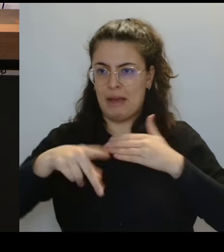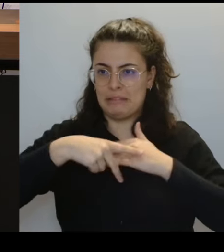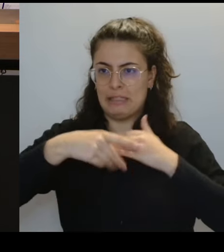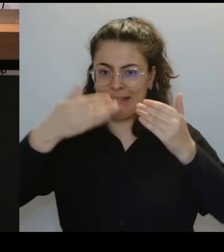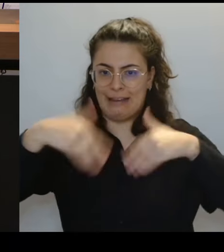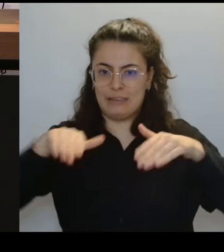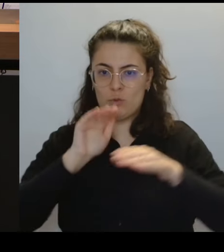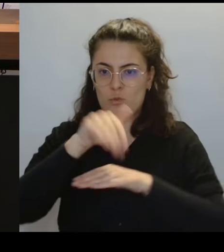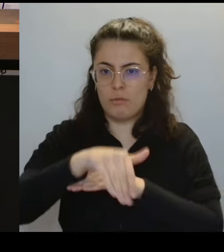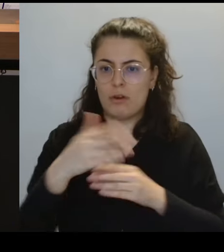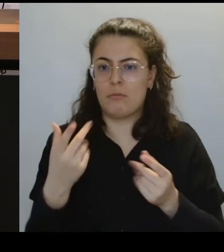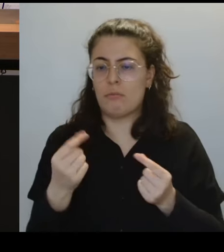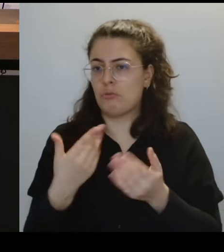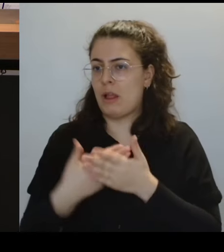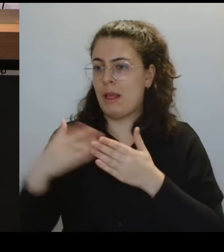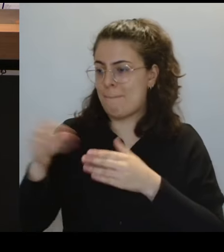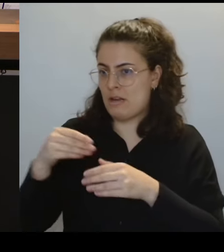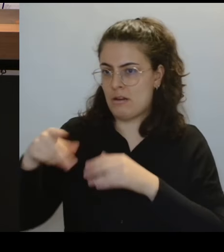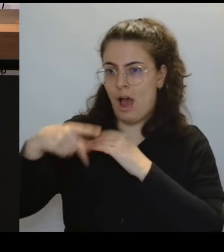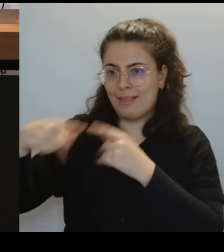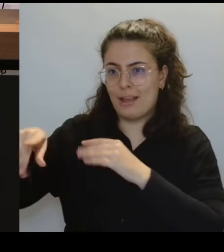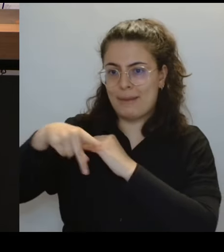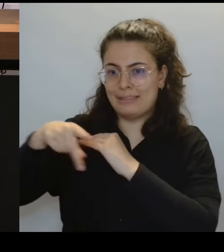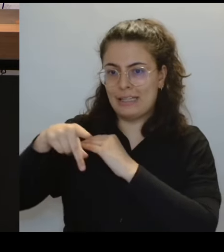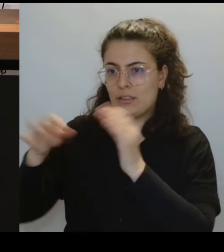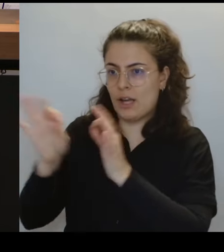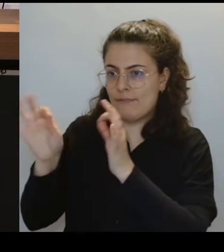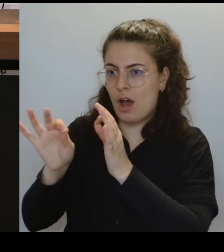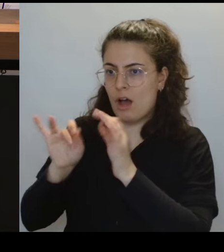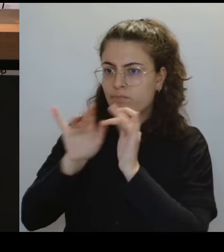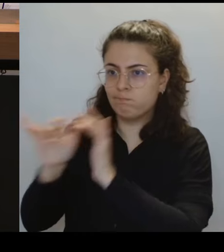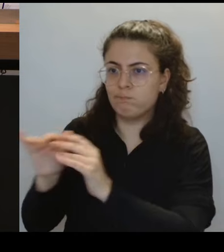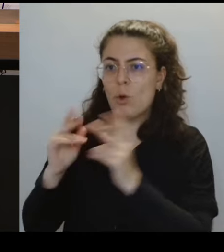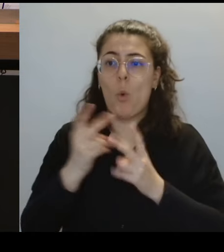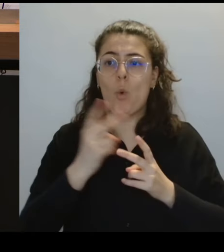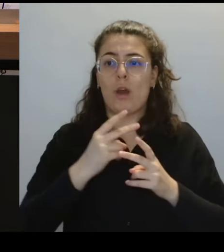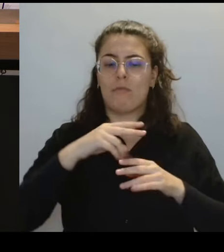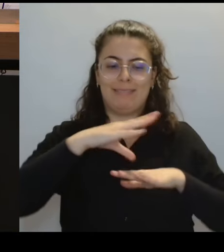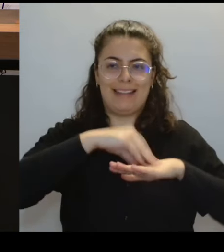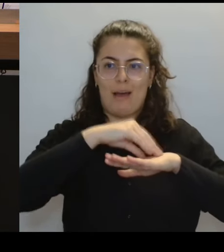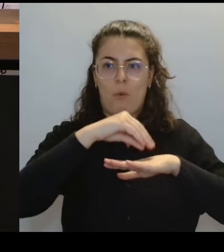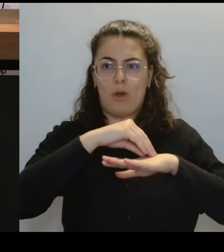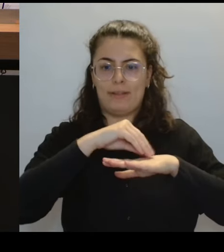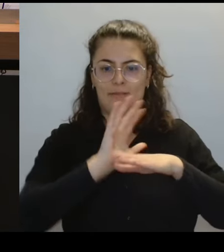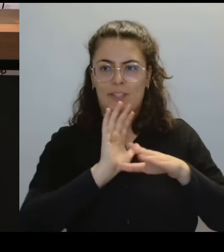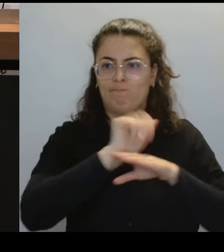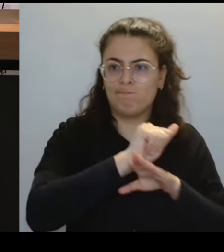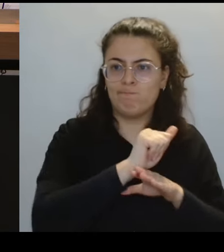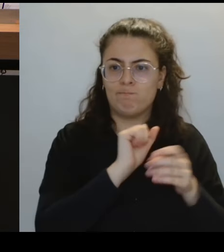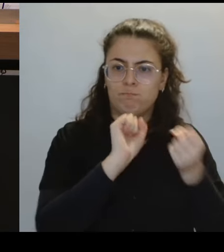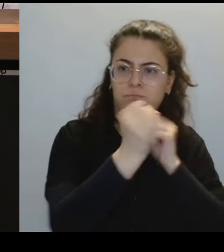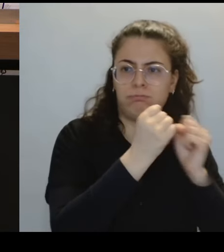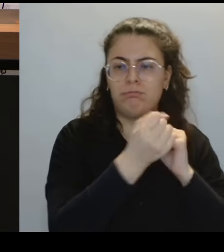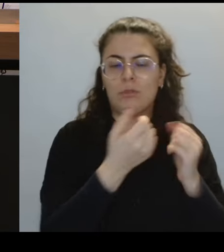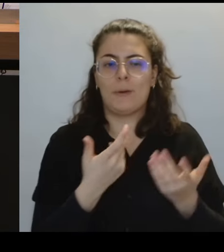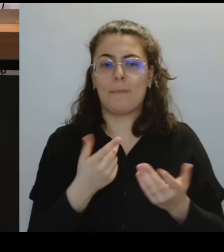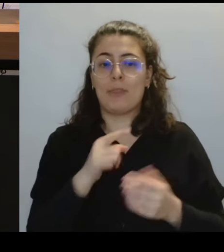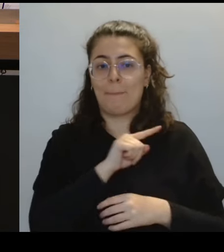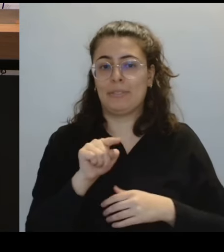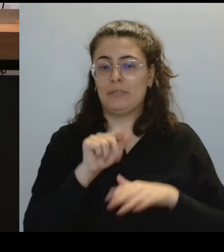oder gegenüber seiner Therapeutin übergriffig wird. Bis zum 18. Dezember kam es in unserem Krankenhaus dieses Jahr